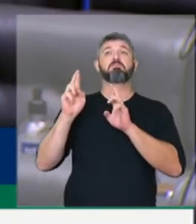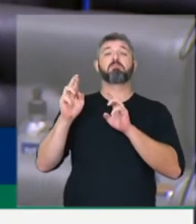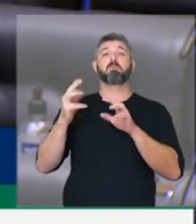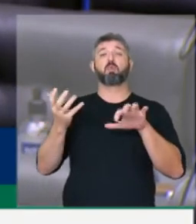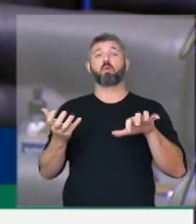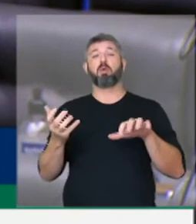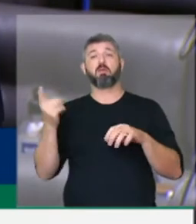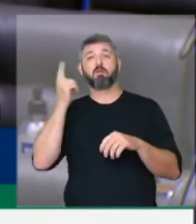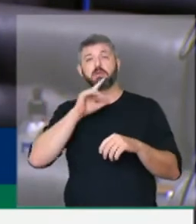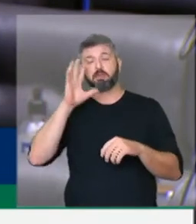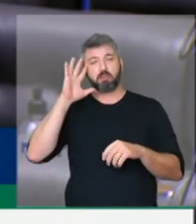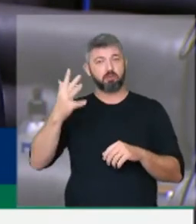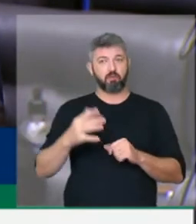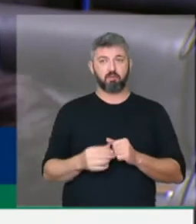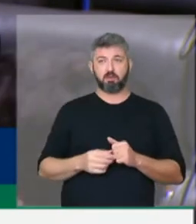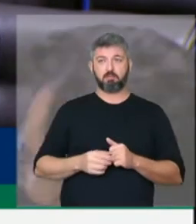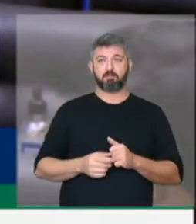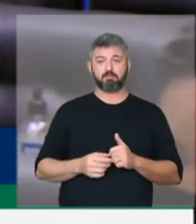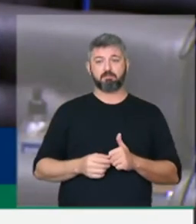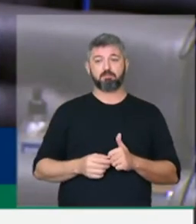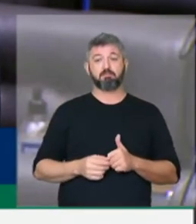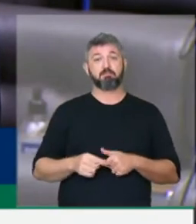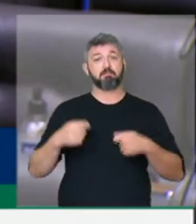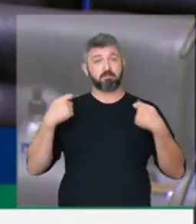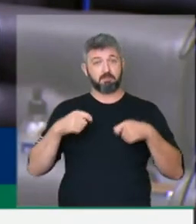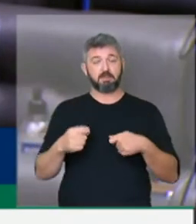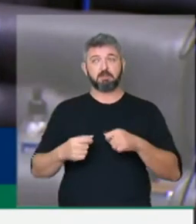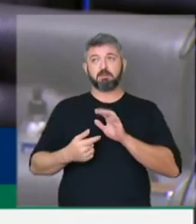LÁ FORA NA EXPECTATIVA DO CONGRESSO NACIONAL QUE PRECISA RECEBER SINAIS SINAIS DE COMO